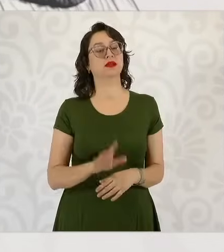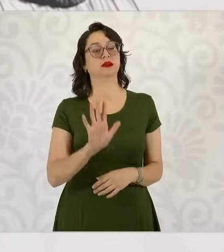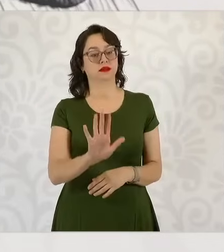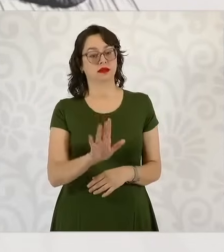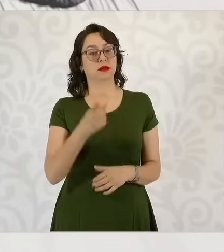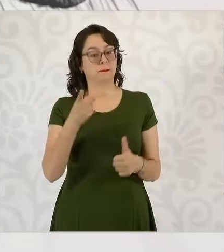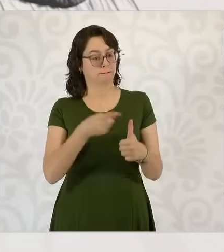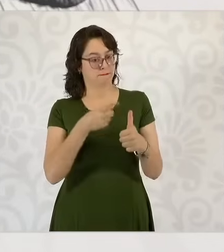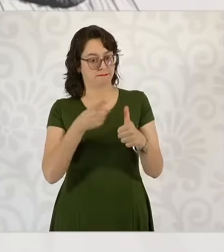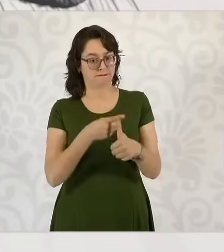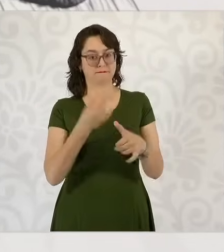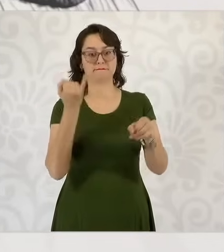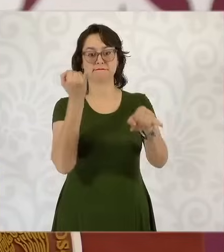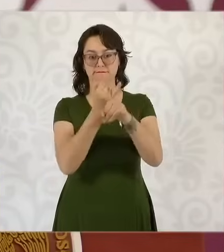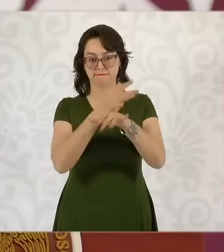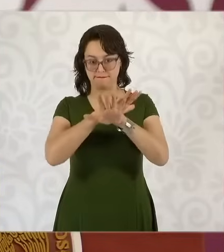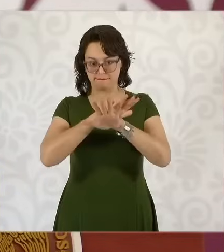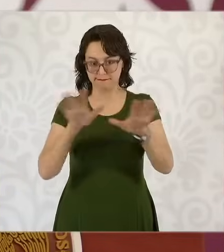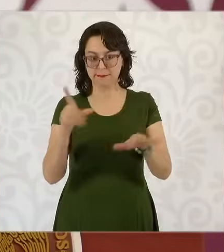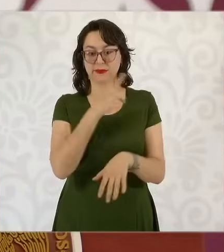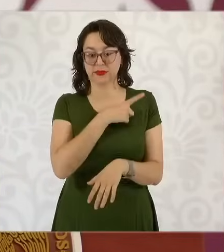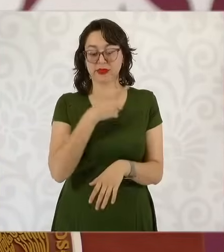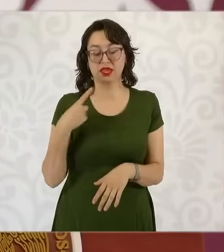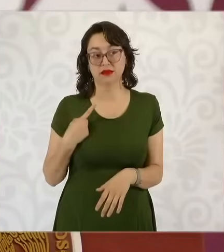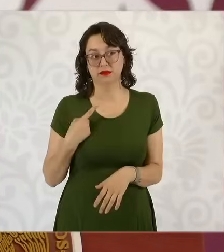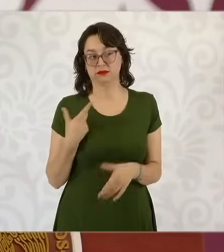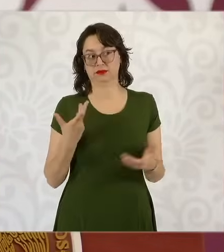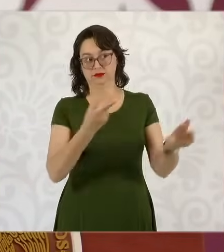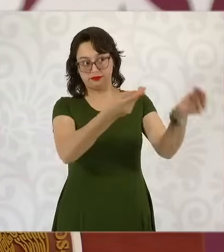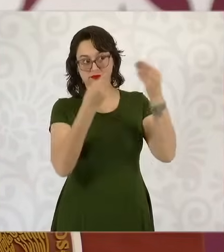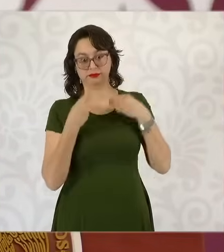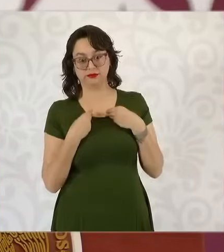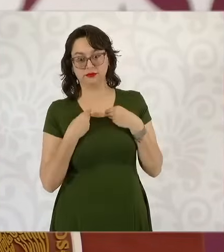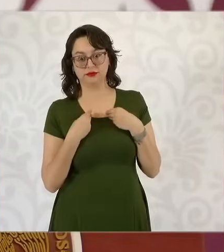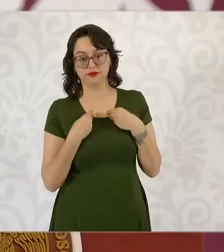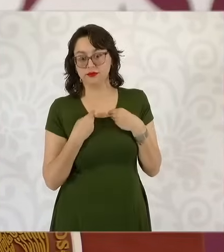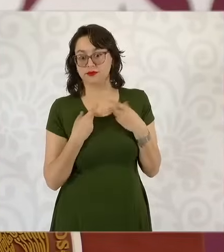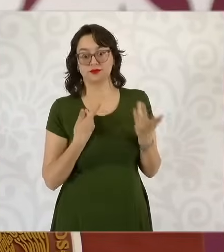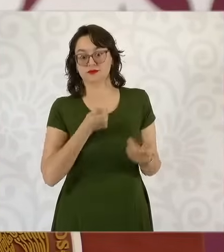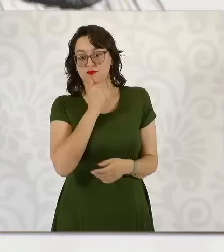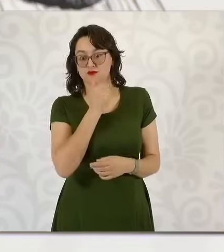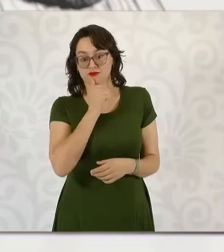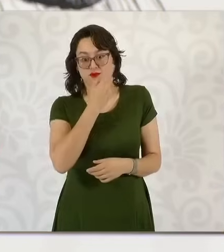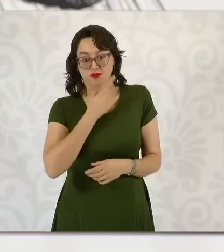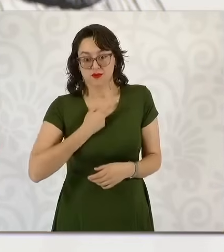¿por qué es la información por no han informado ¿no ¿por qué entraron